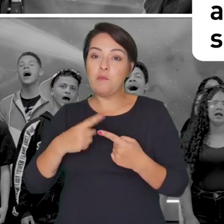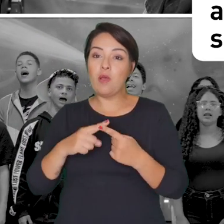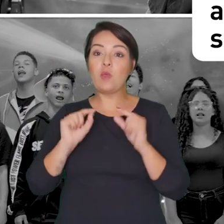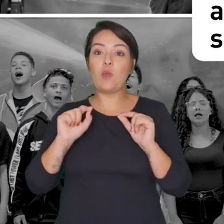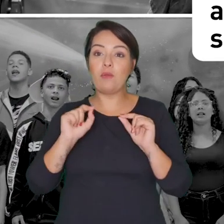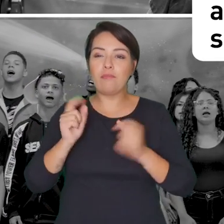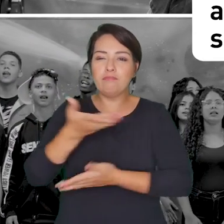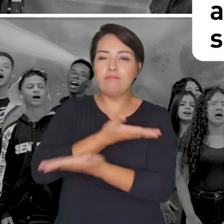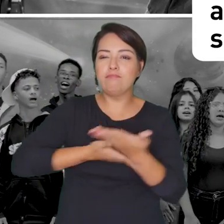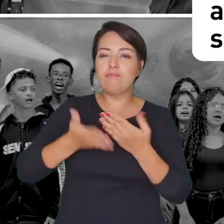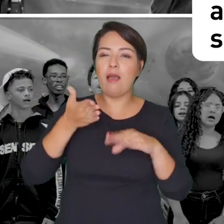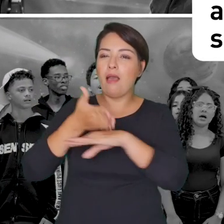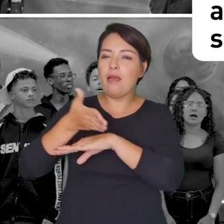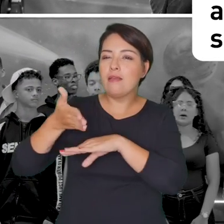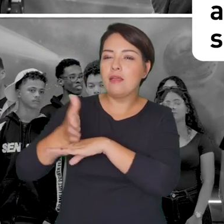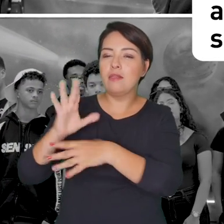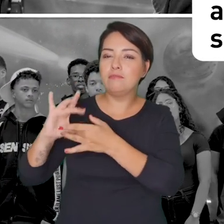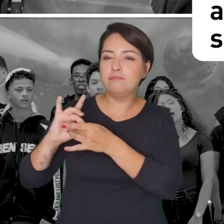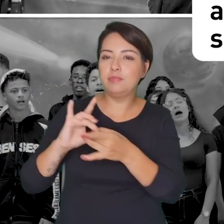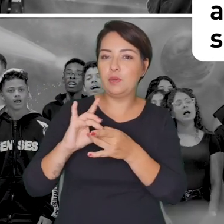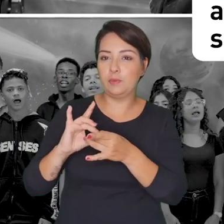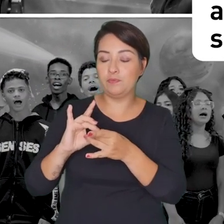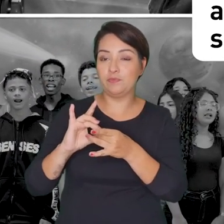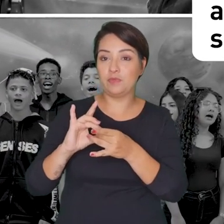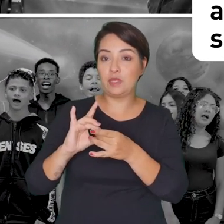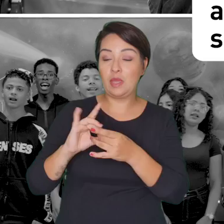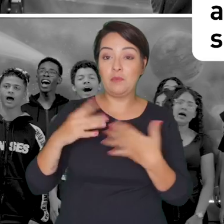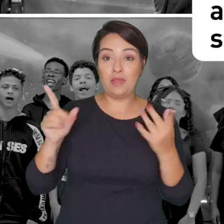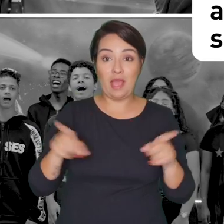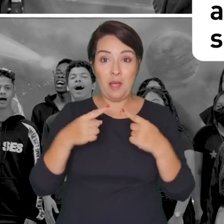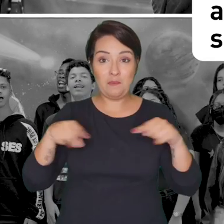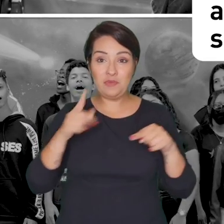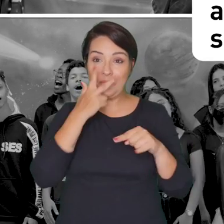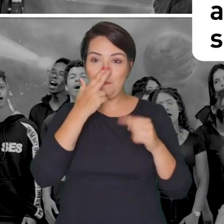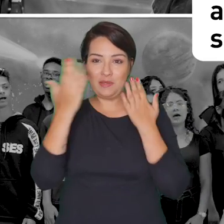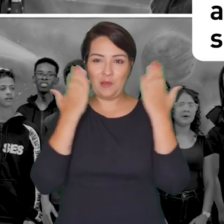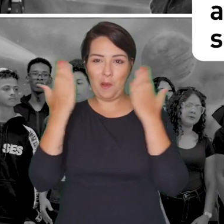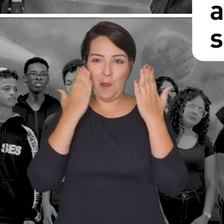buscar entre eles a maior participação, maior envolvimento entre os meninos. Poderia dizer que a música é uma matemática